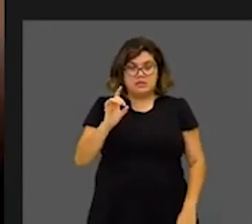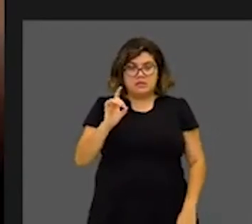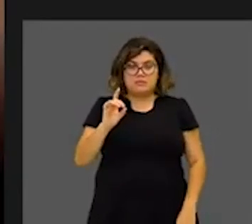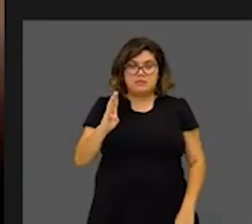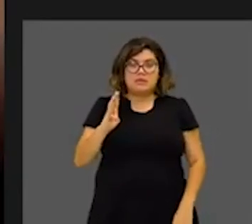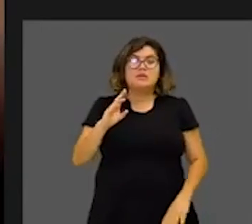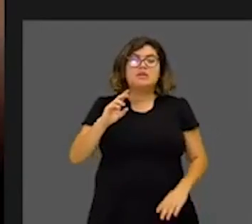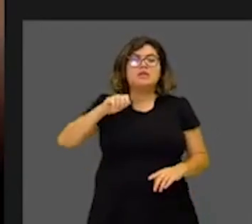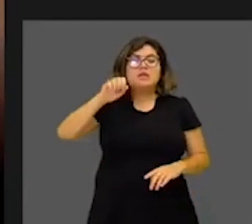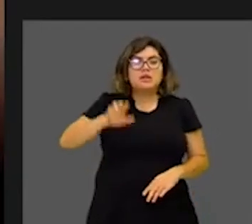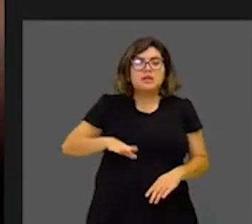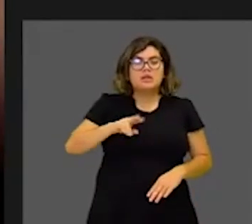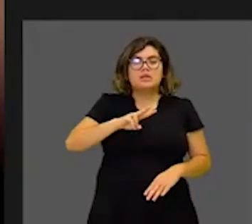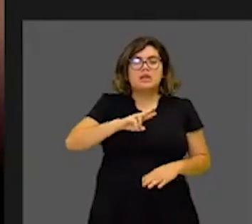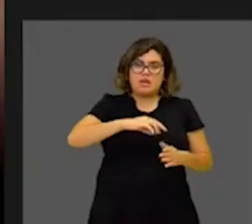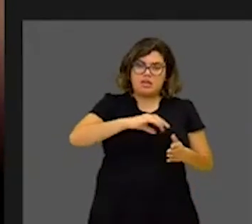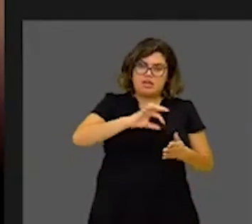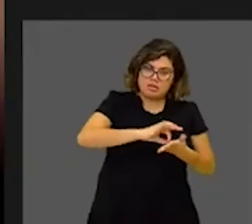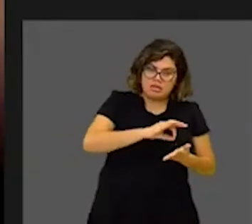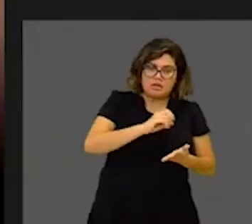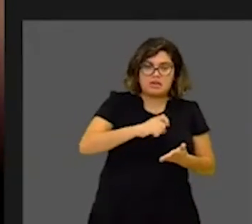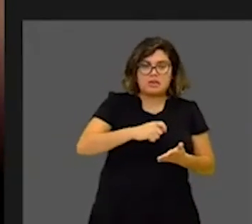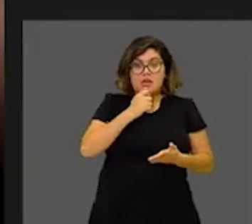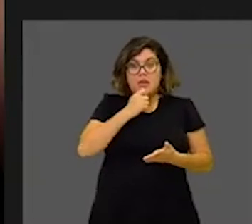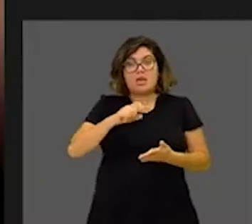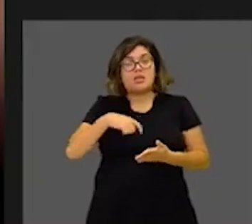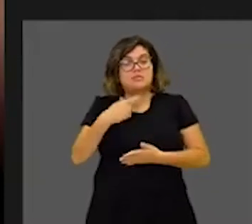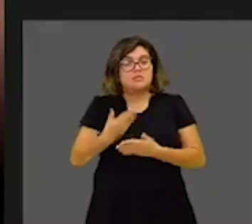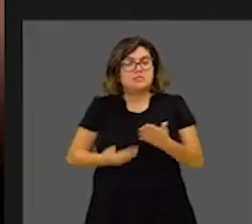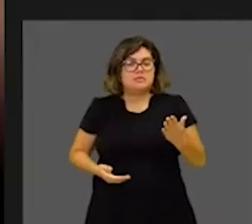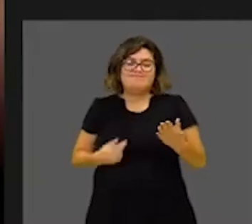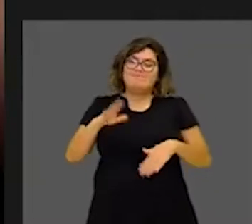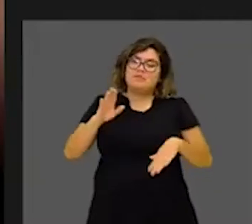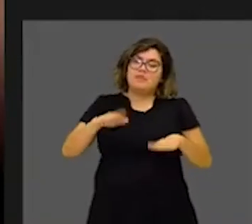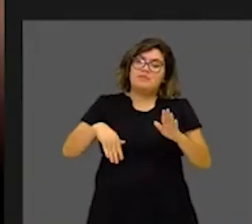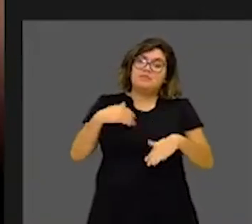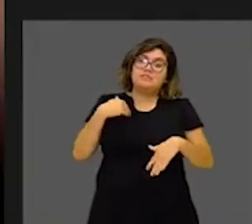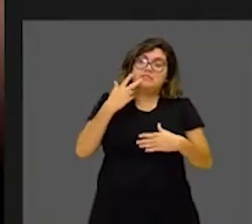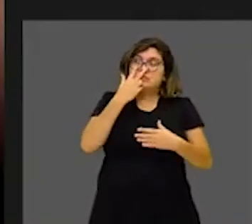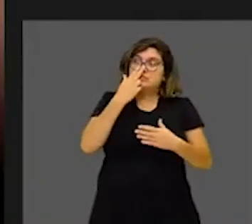é a parte do também pode ser que tenha perdido um pouco a medida ali porque é uma informação pública